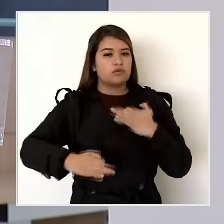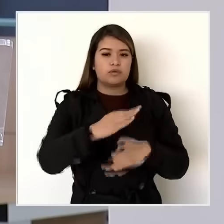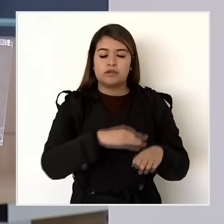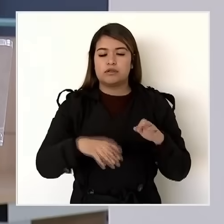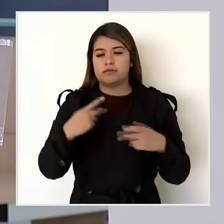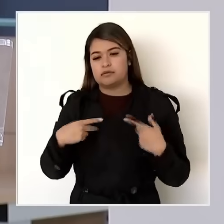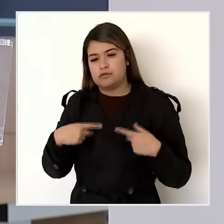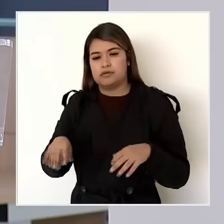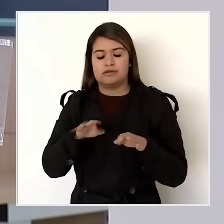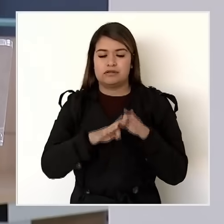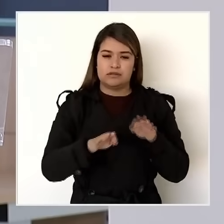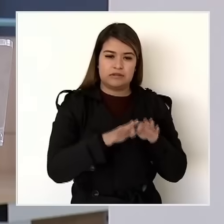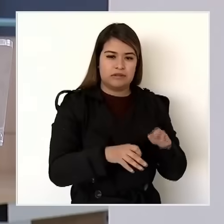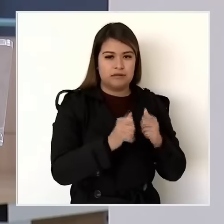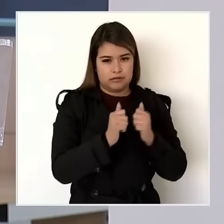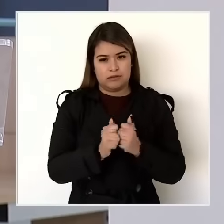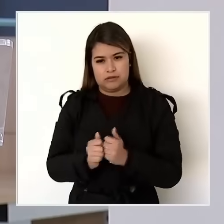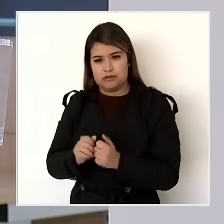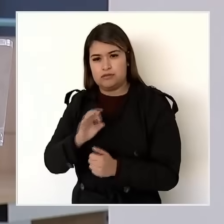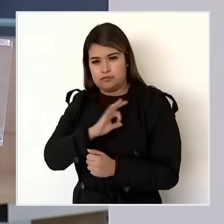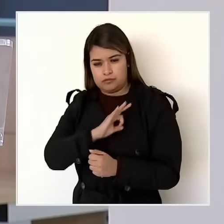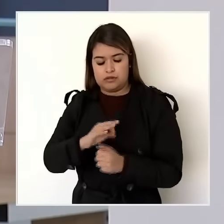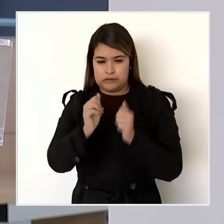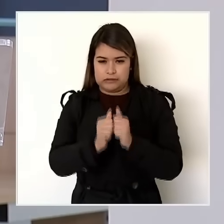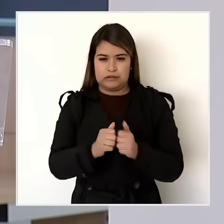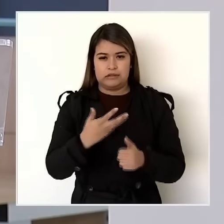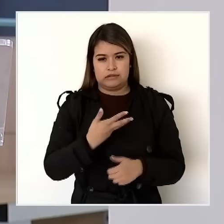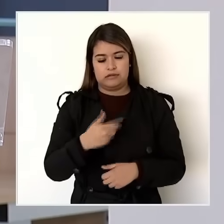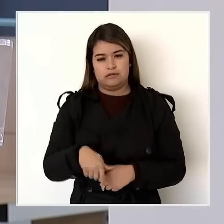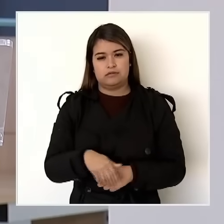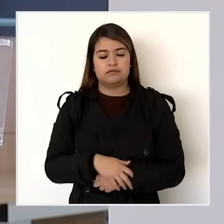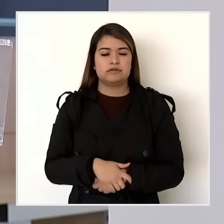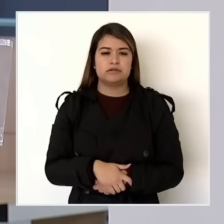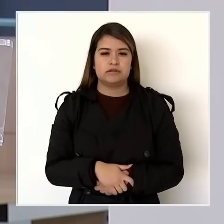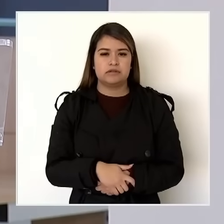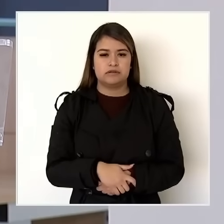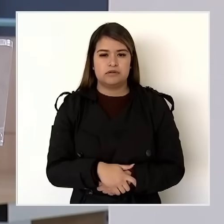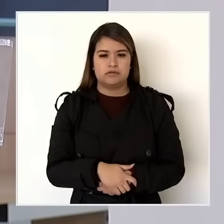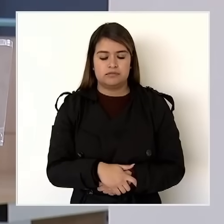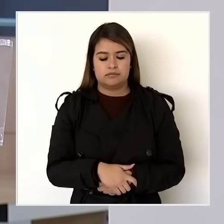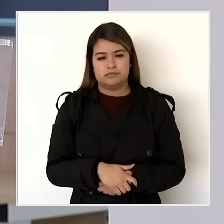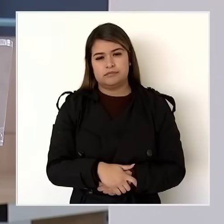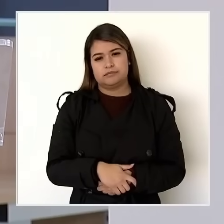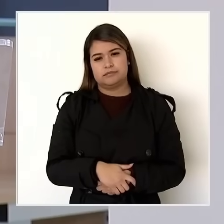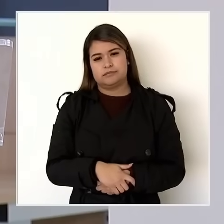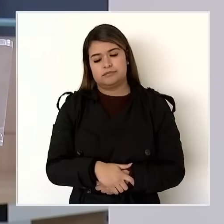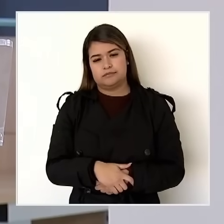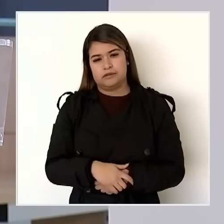pudieran concentrarse en estas instalaciones, lo que significa la dignificación del trabajo de